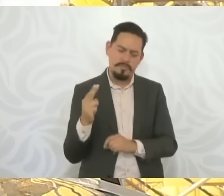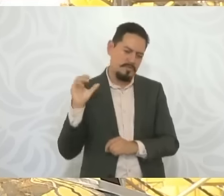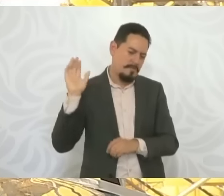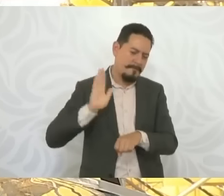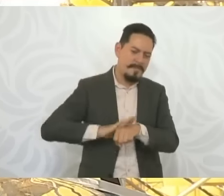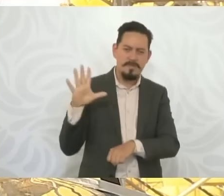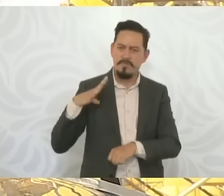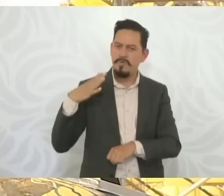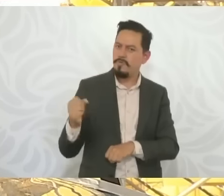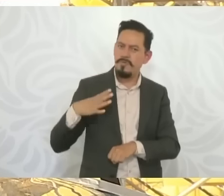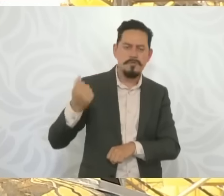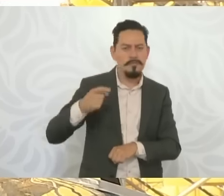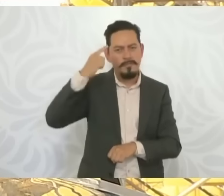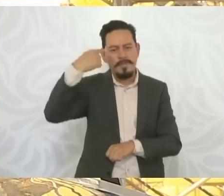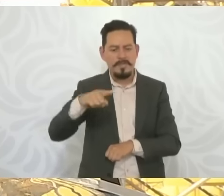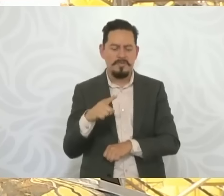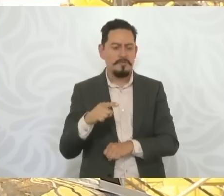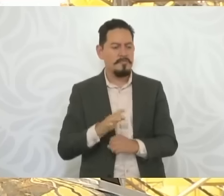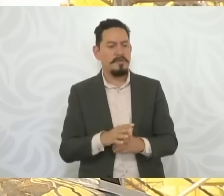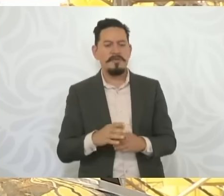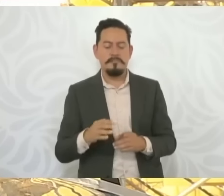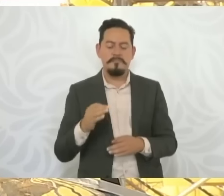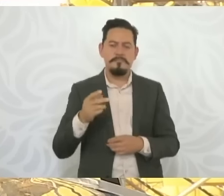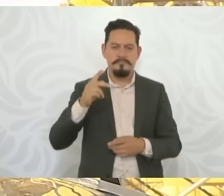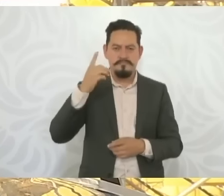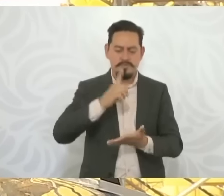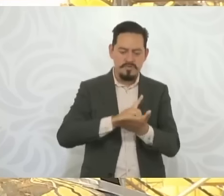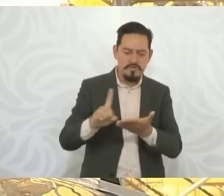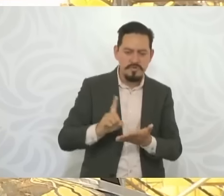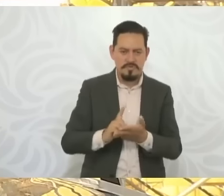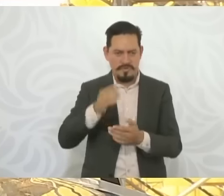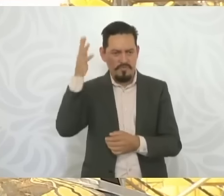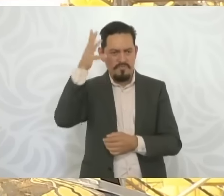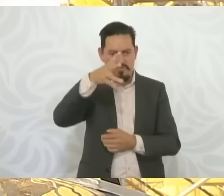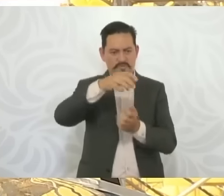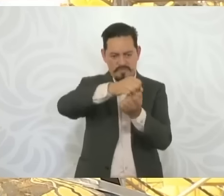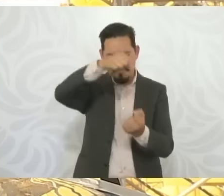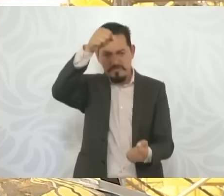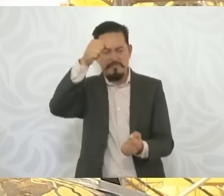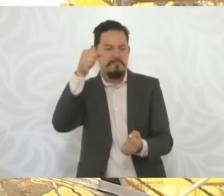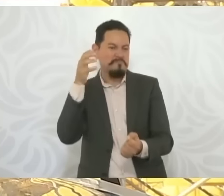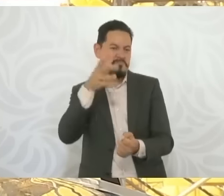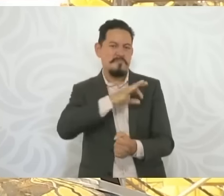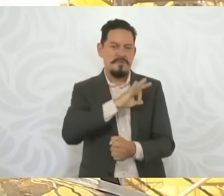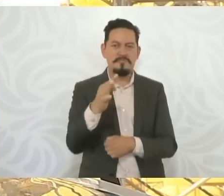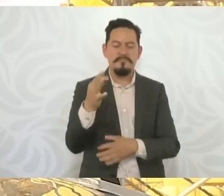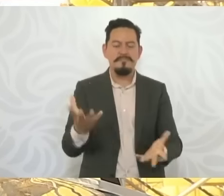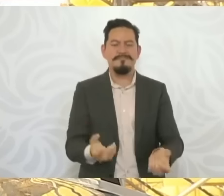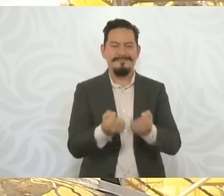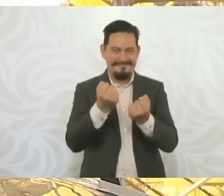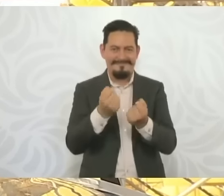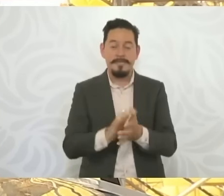con independencia y dignidad su presente y su futuro energético. La soberanía no se negocia,